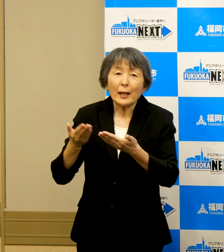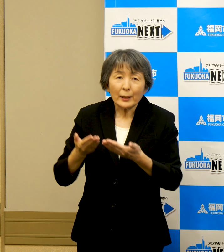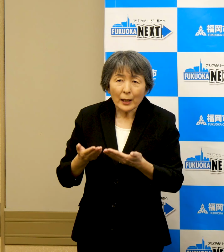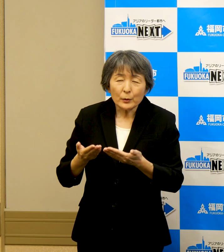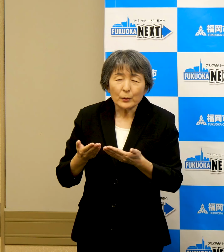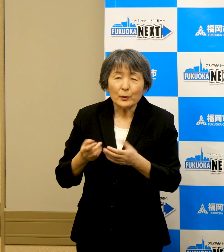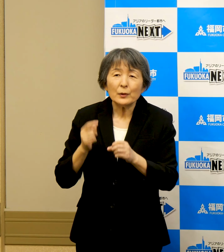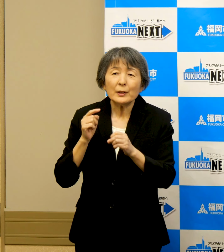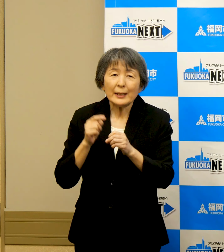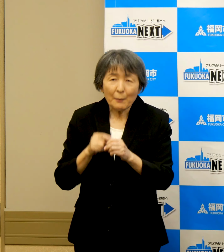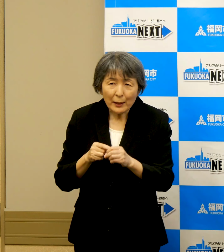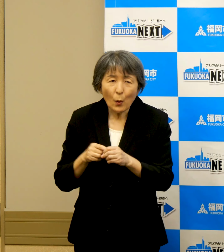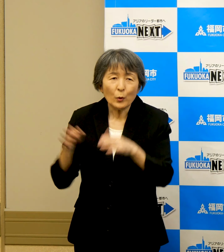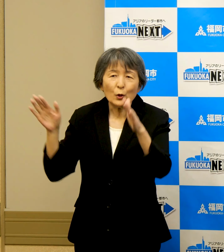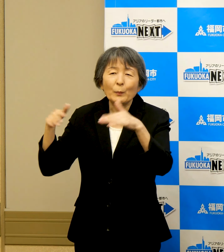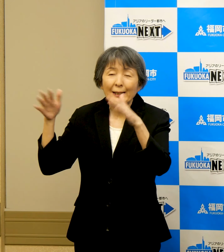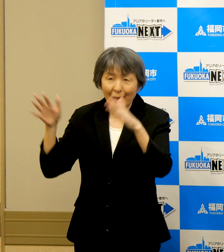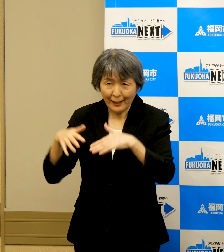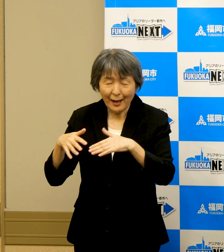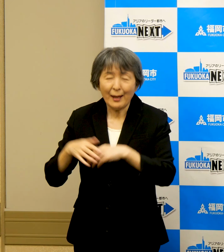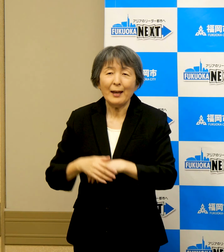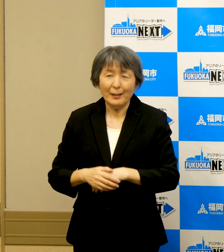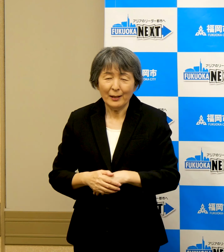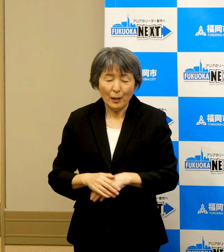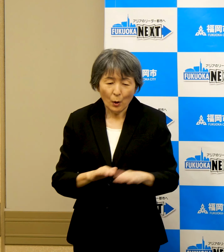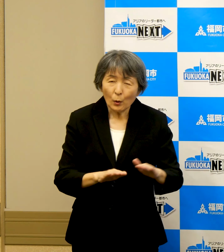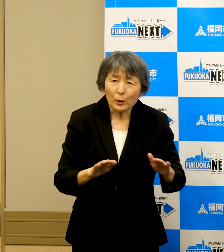つまりワクチンを打てない子どもたちを守るために